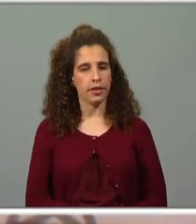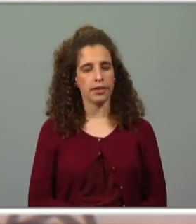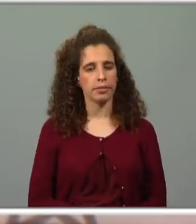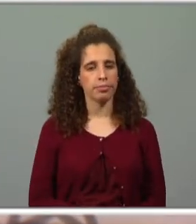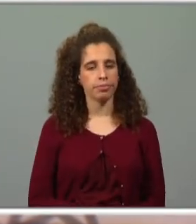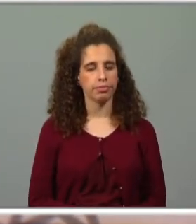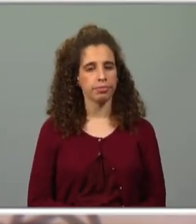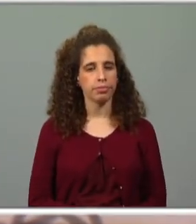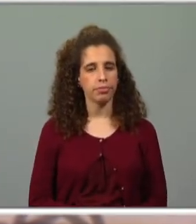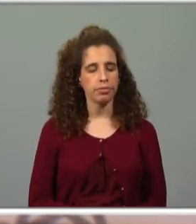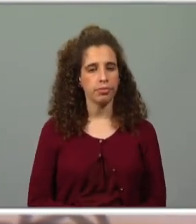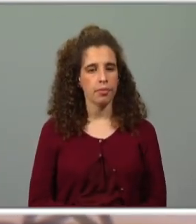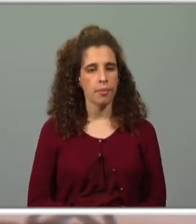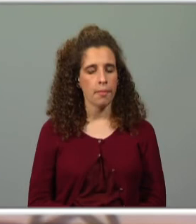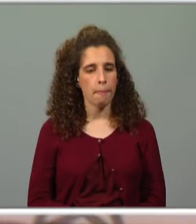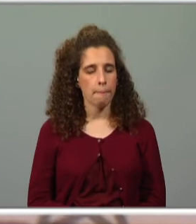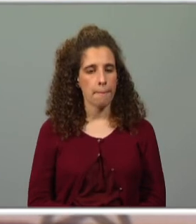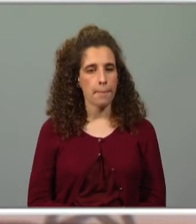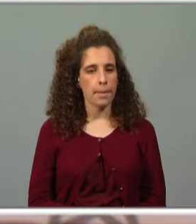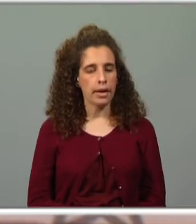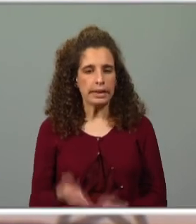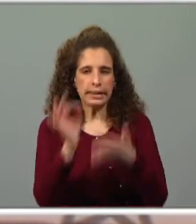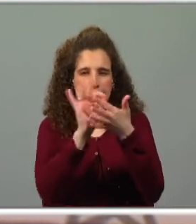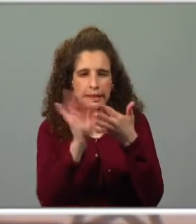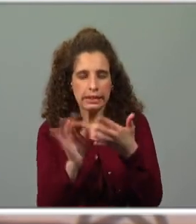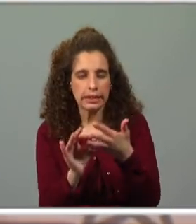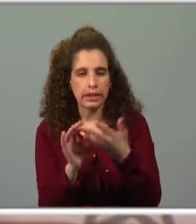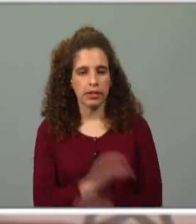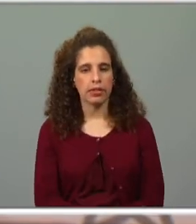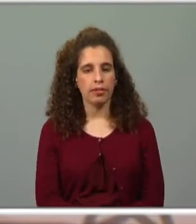então vou passar este tempo tão descritivo Ou seja que vai tanto ao 所以我會度過這段時間描述性也就是說，它既適用於